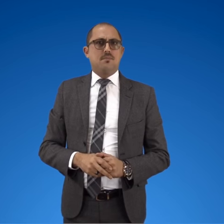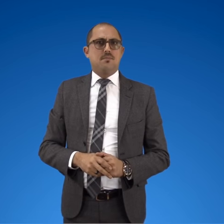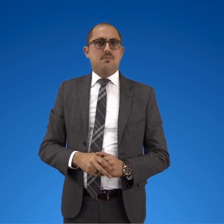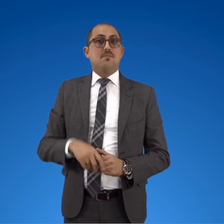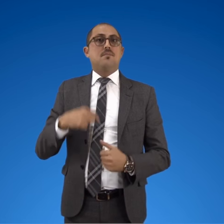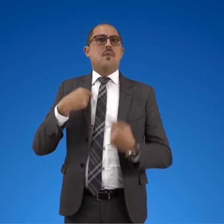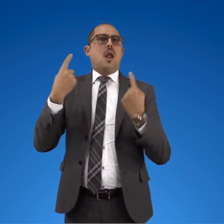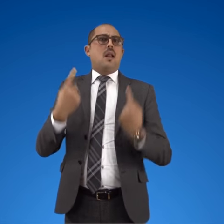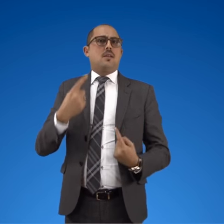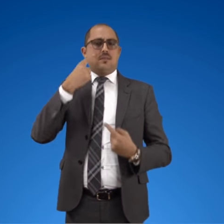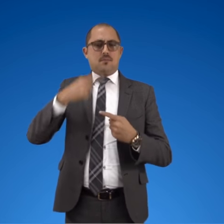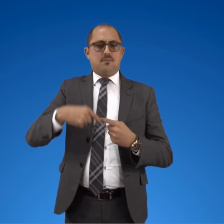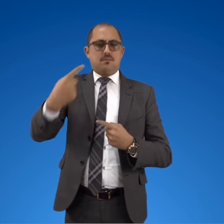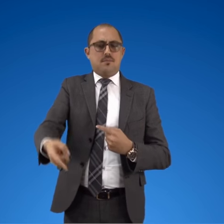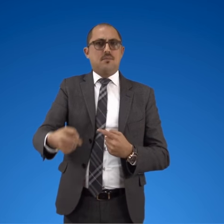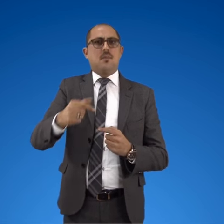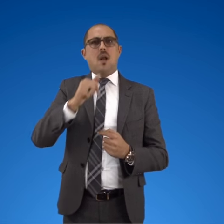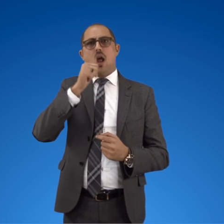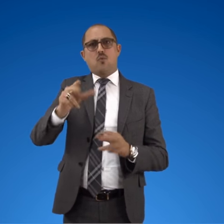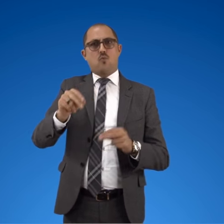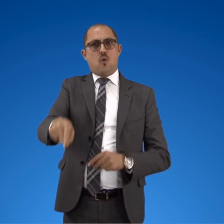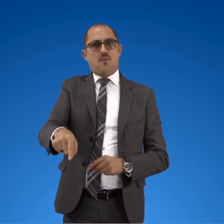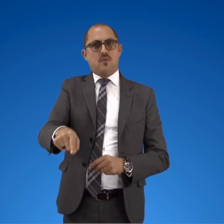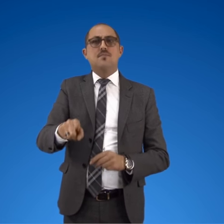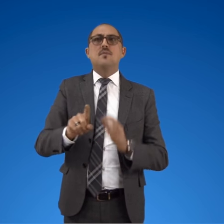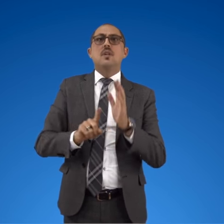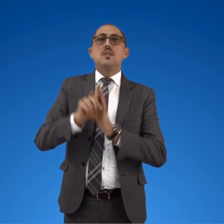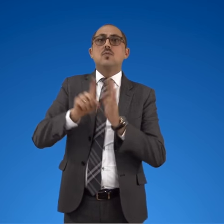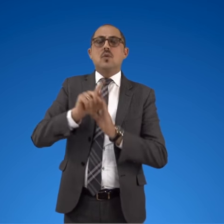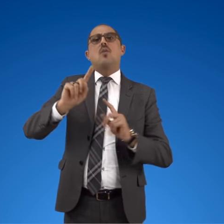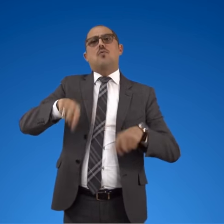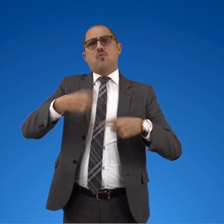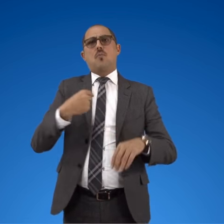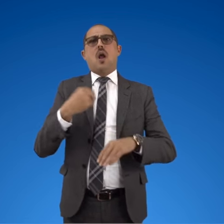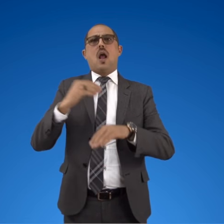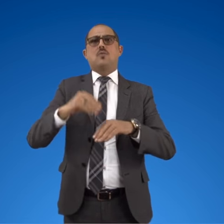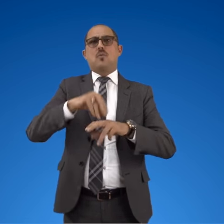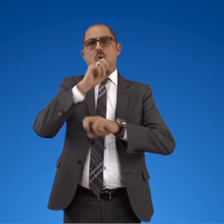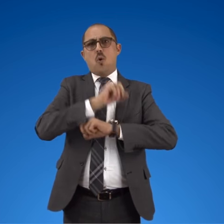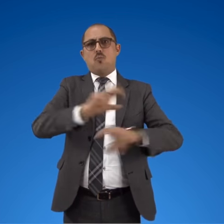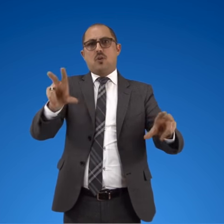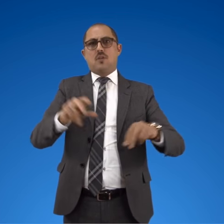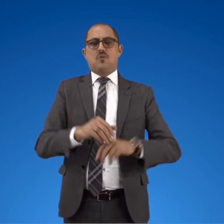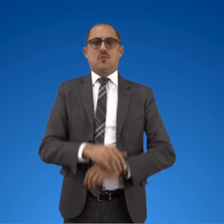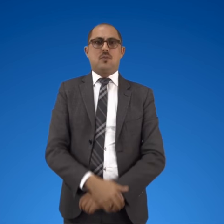attendo all'anno nuovo i progressi e seguiranno aggiornamenti...